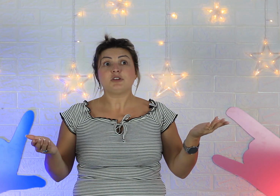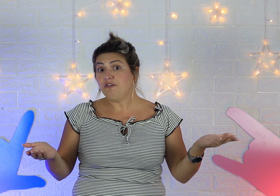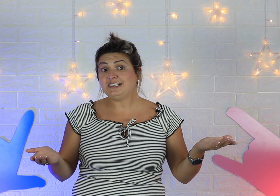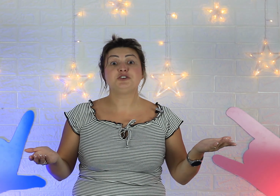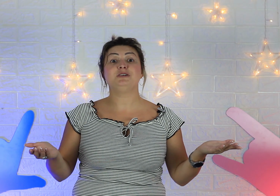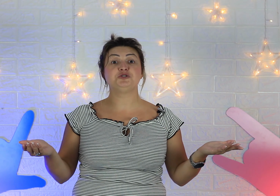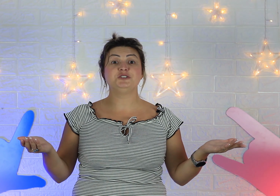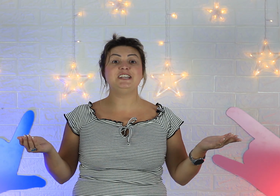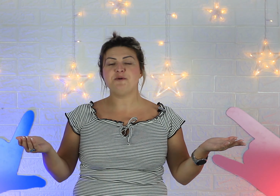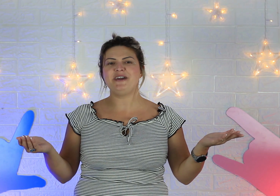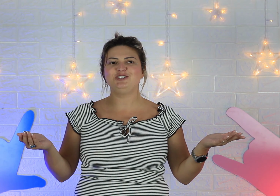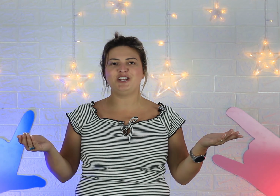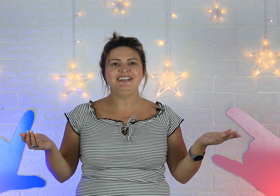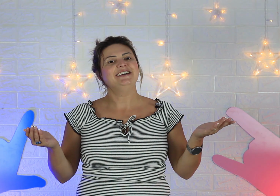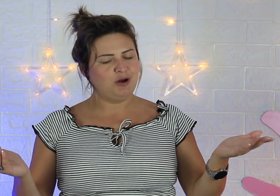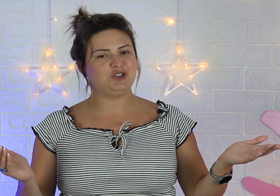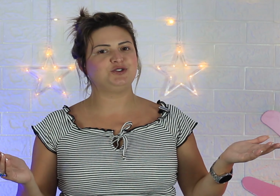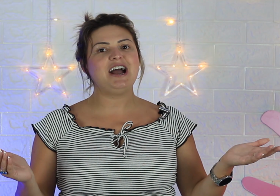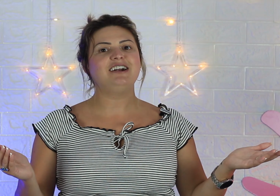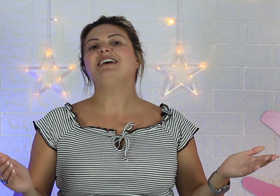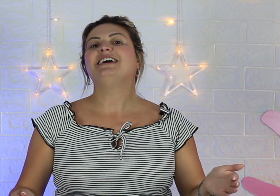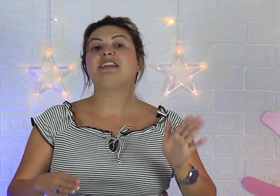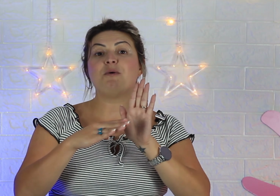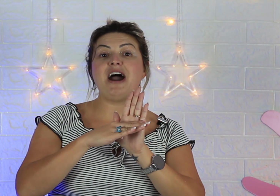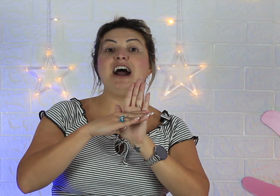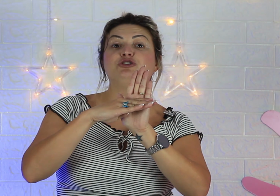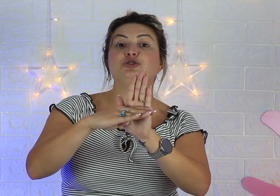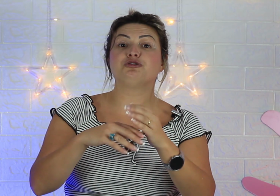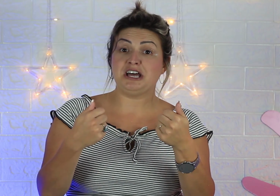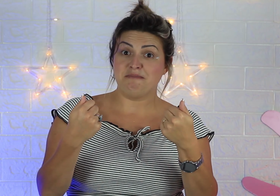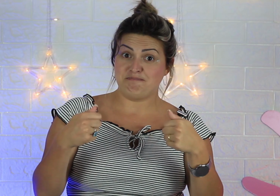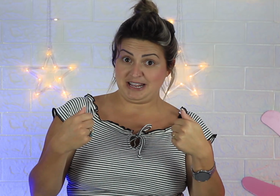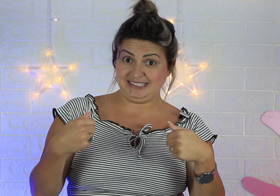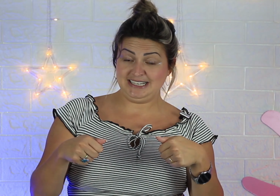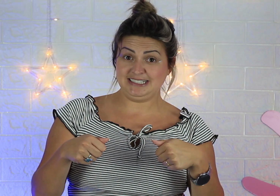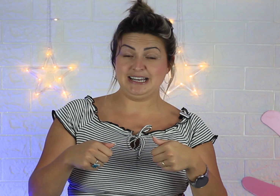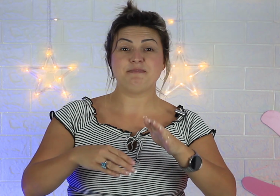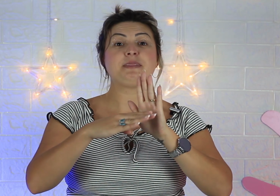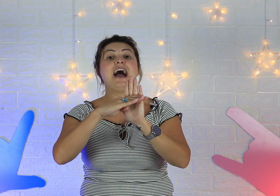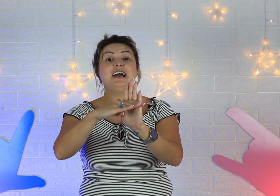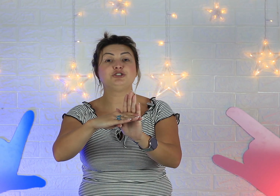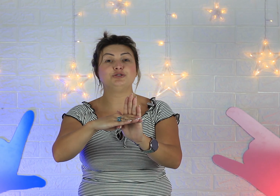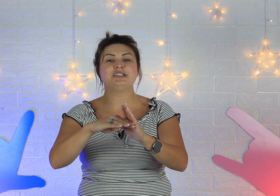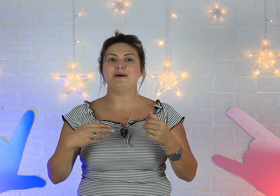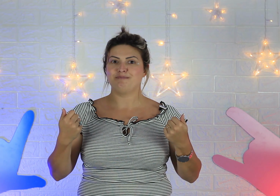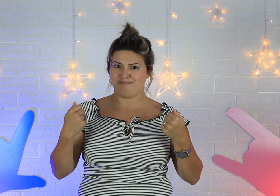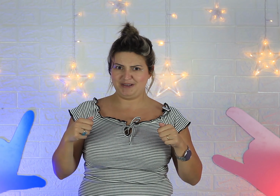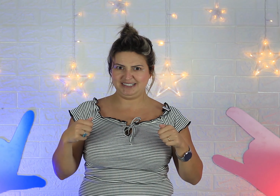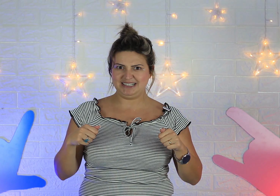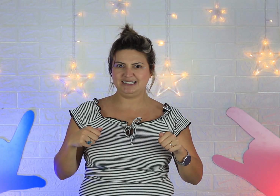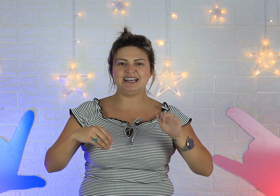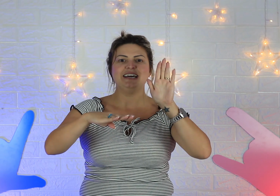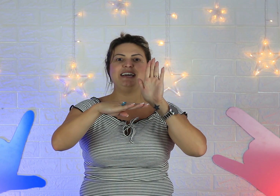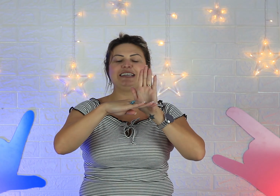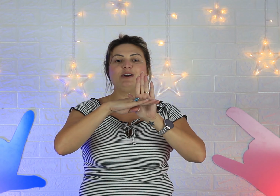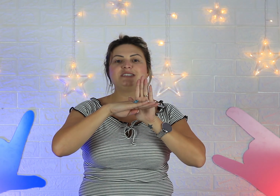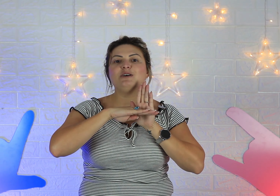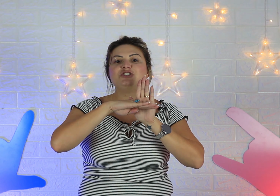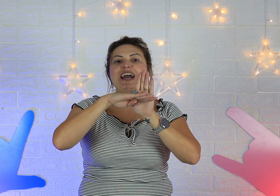oferecer uma ajuda de repente em posso ajudar então ajuda precisa ajuda precisa você quer o